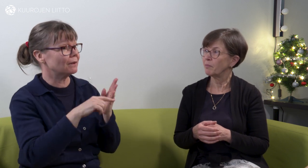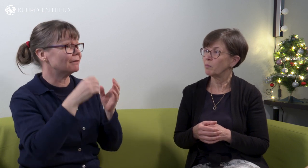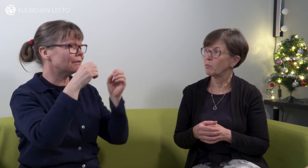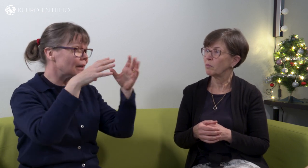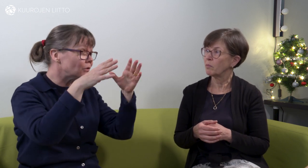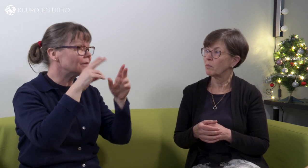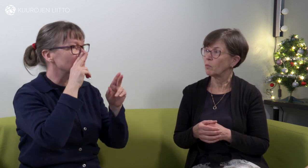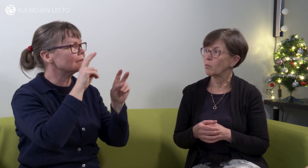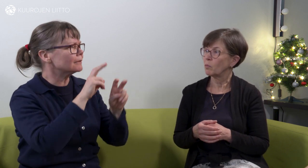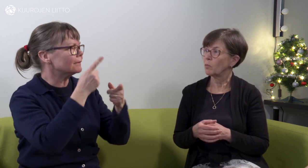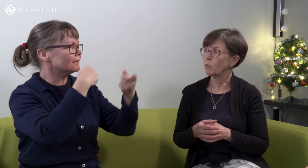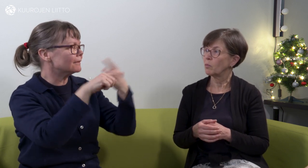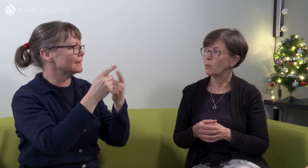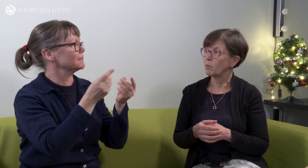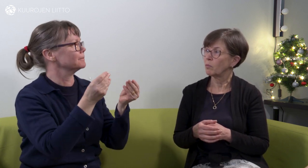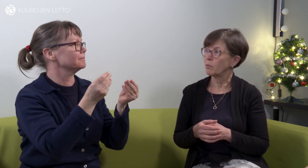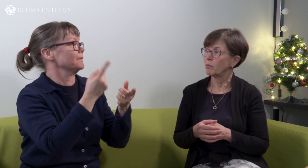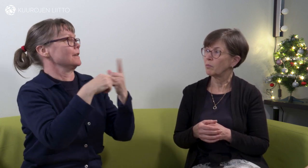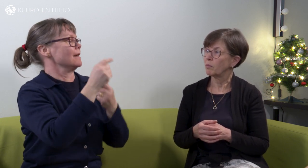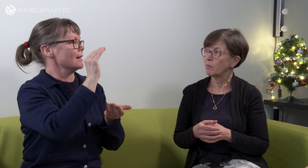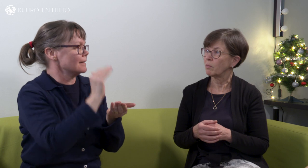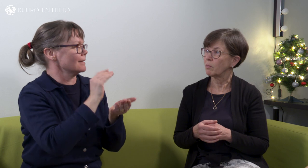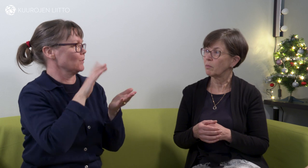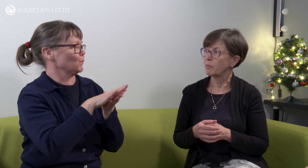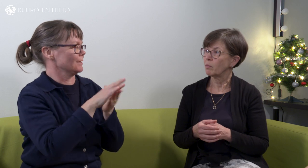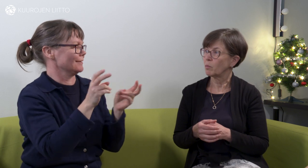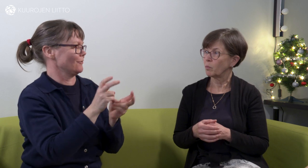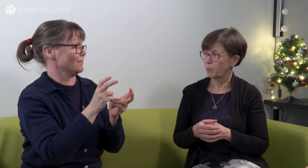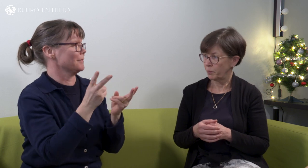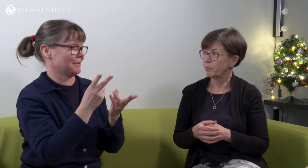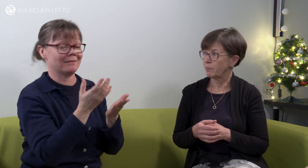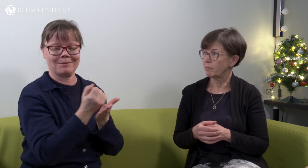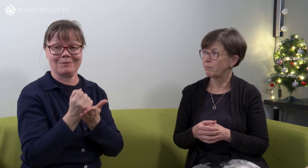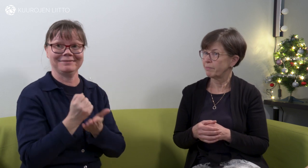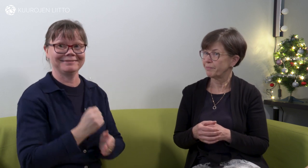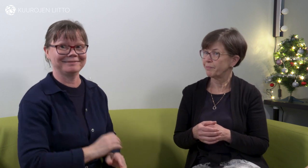Myös lamput voi vaihtaa vähemmän energiaa kuluttaviin vaihtoehtoihin.